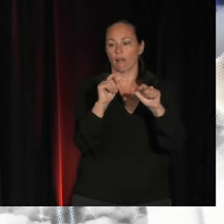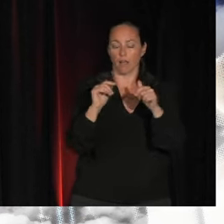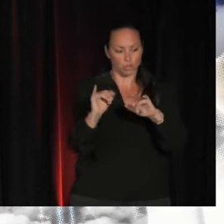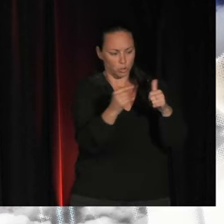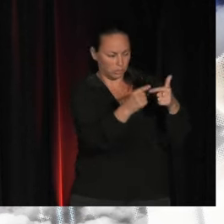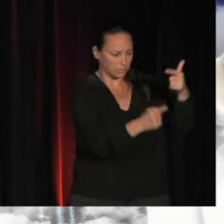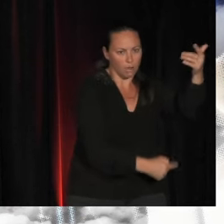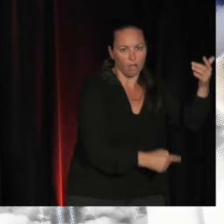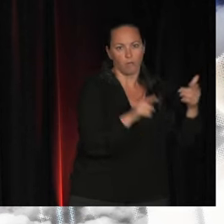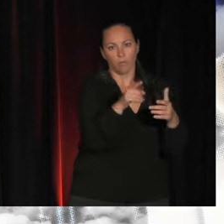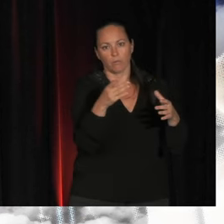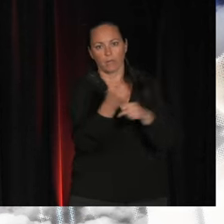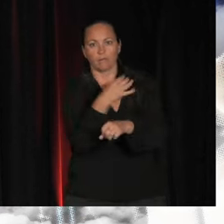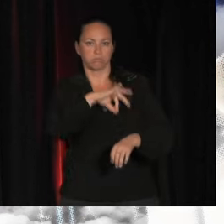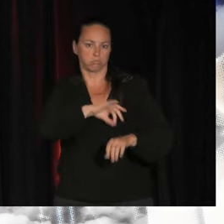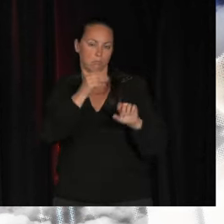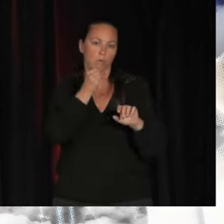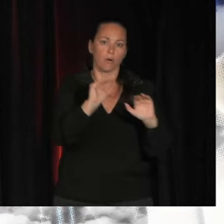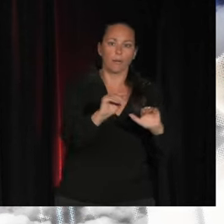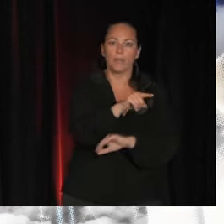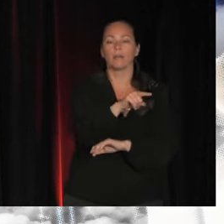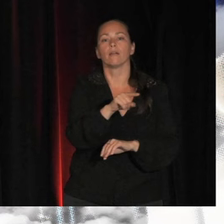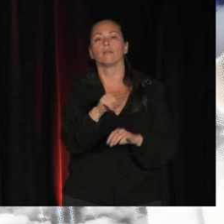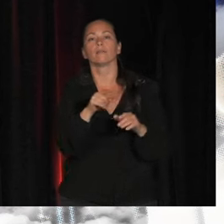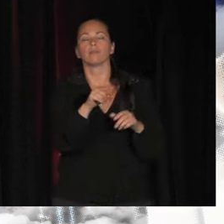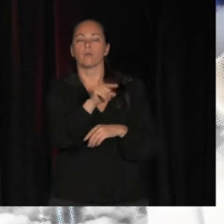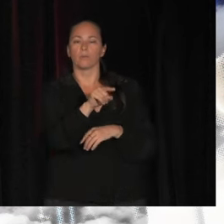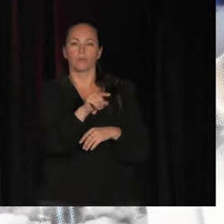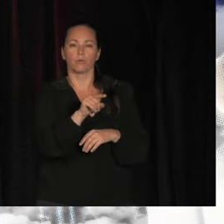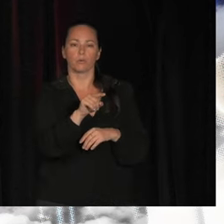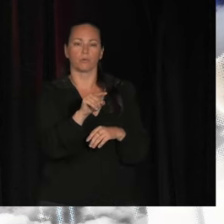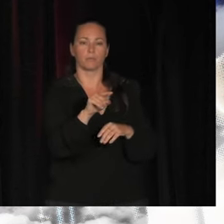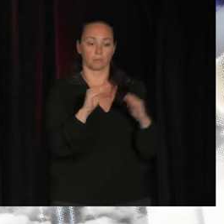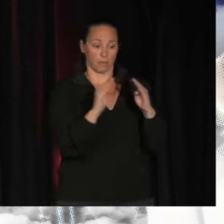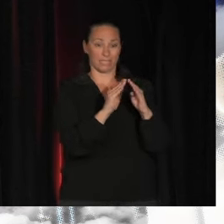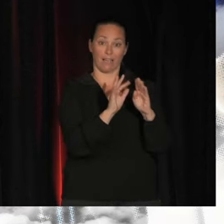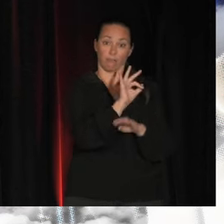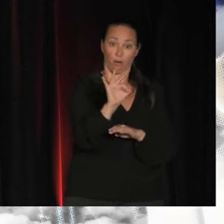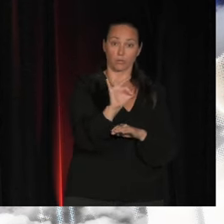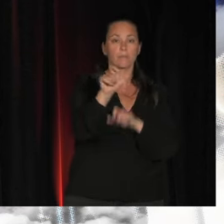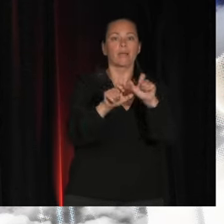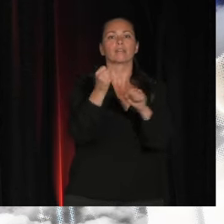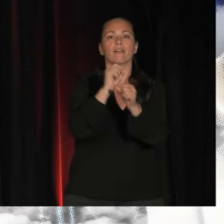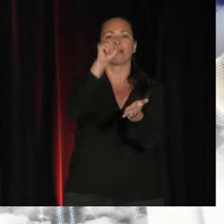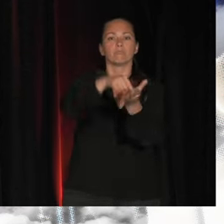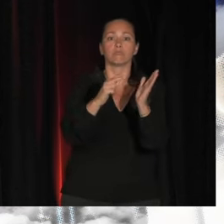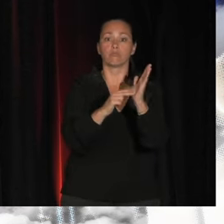Et il faut quand même tempérer le truc parce qu'ils ont quand même fermé l'intégralité de Blizzard France, tous les gens qui bossaient à Versailles ont été limogés du jour au lendemain.